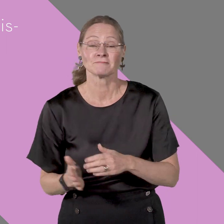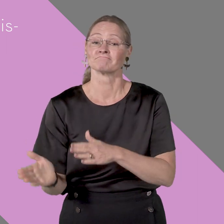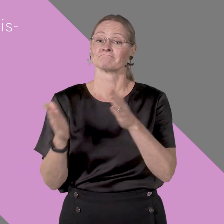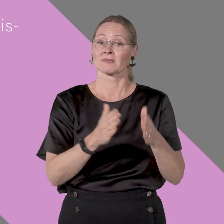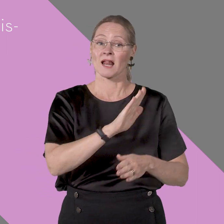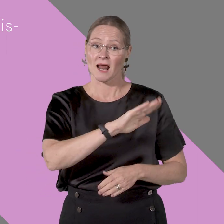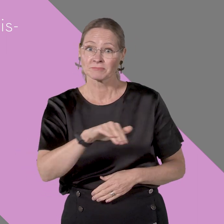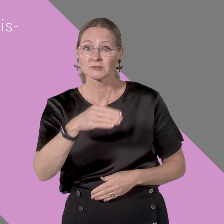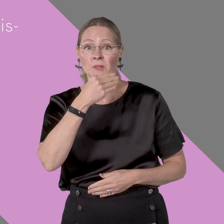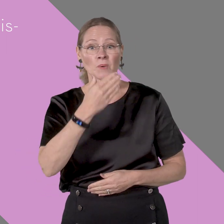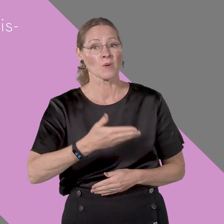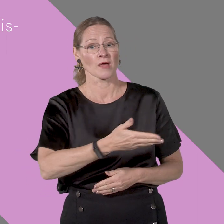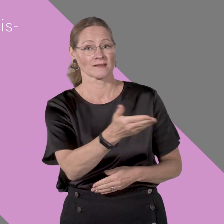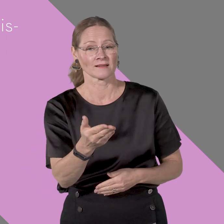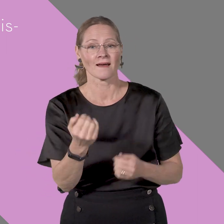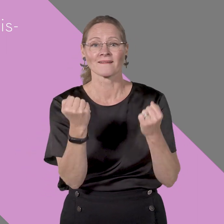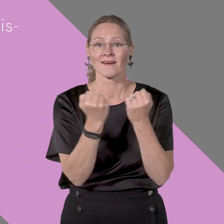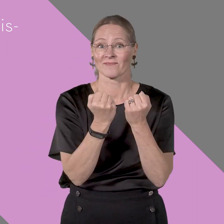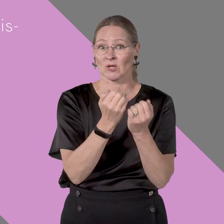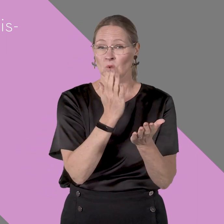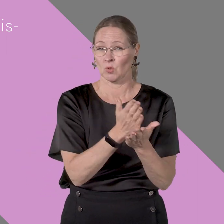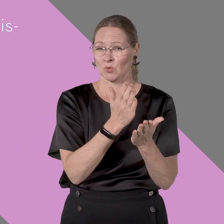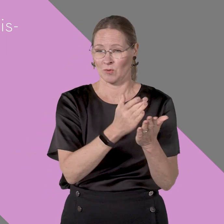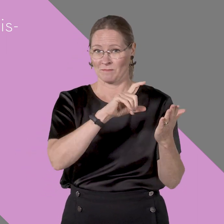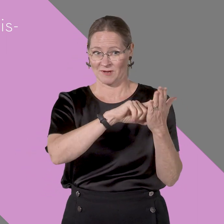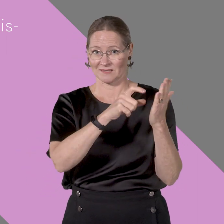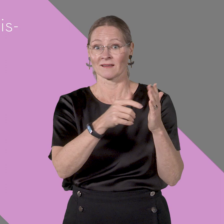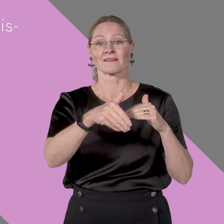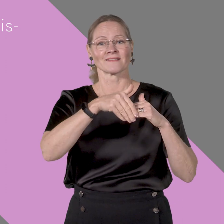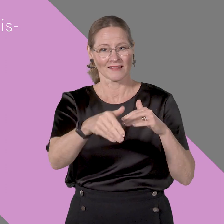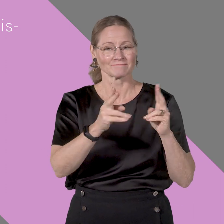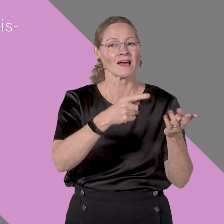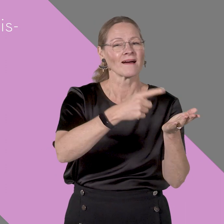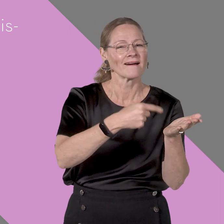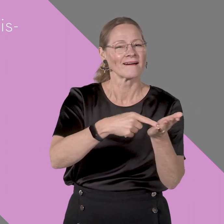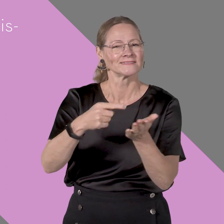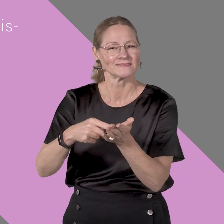Lapsille ja nuorille suunnattu Kaveri- juttuja-palsta jatkuu haastattelulla, -